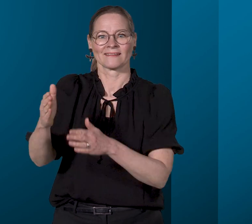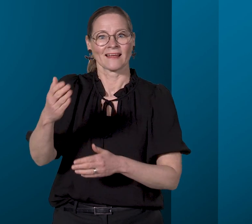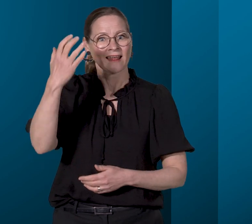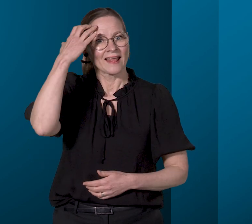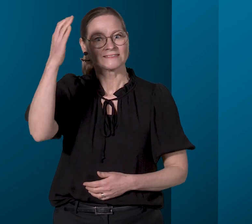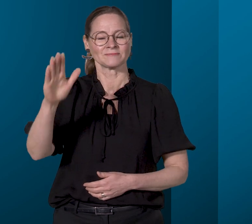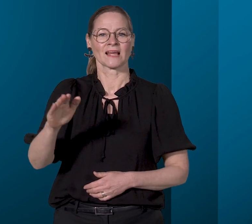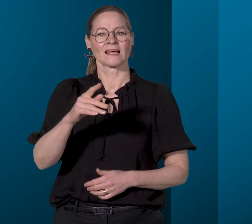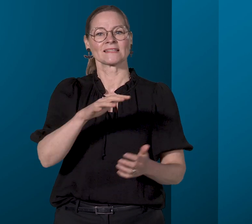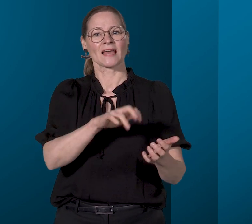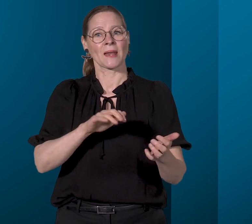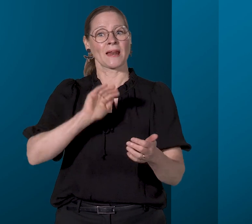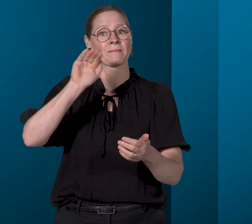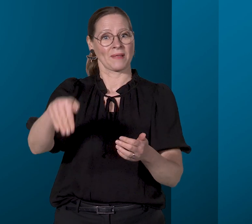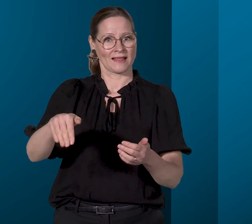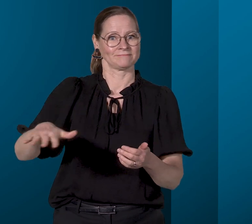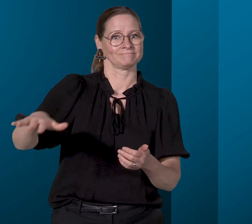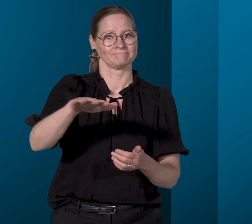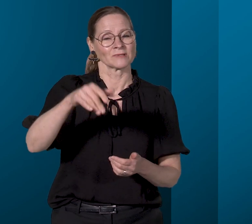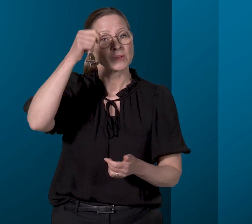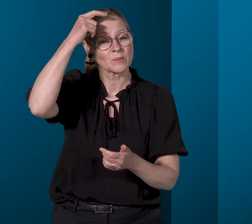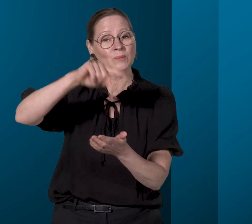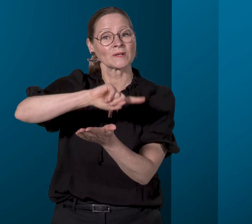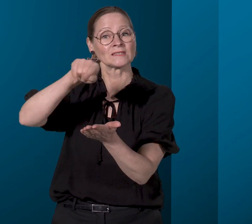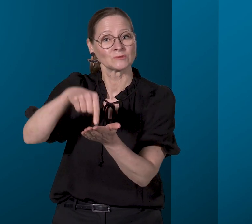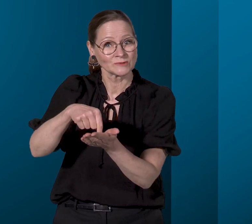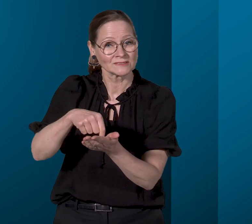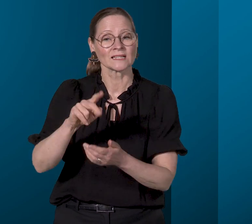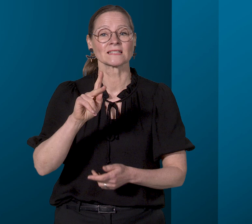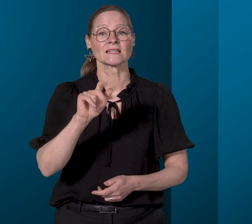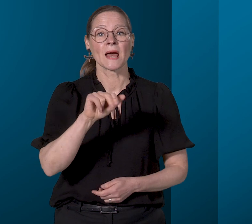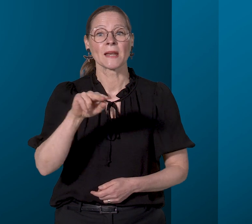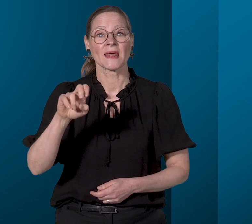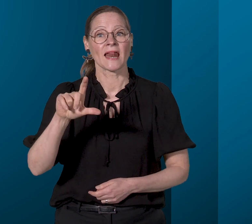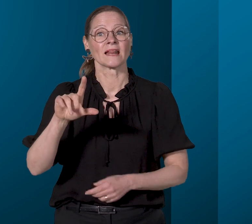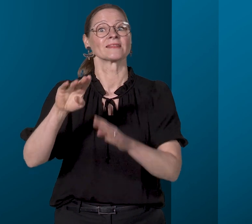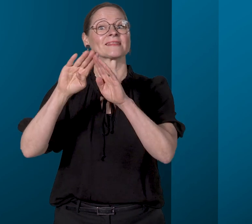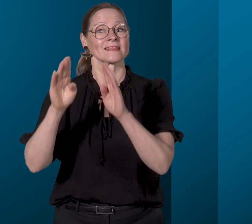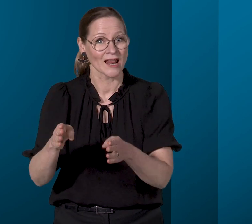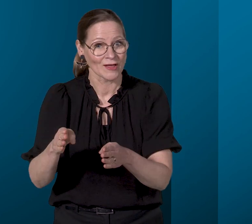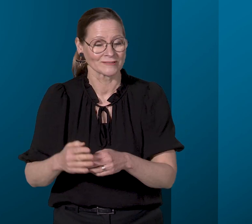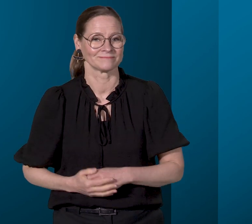Helsingin Kannelmäessä sijaitseva kulttuurikeskus Kanneltalo.